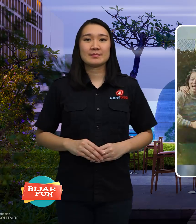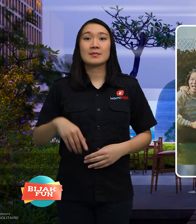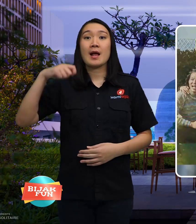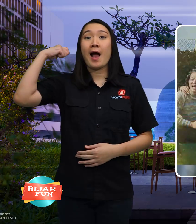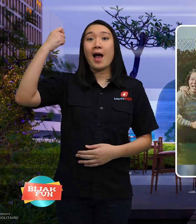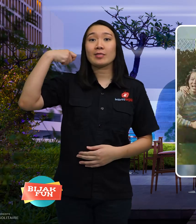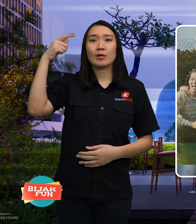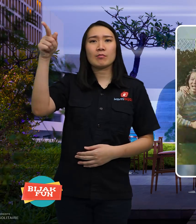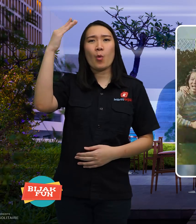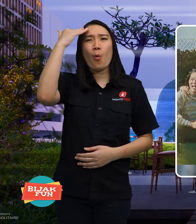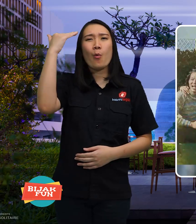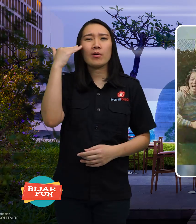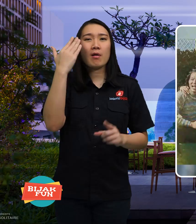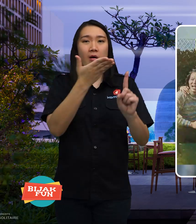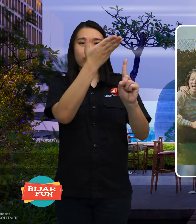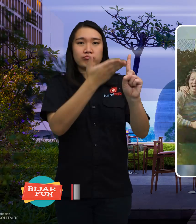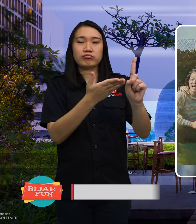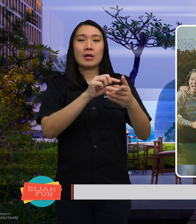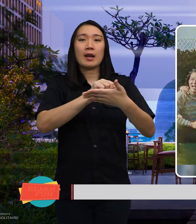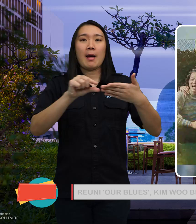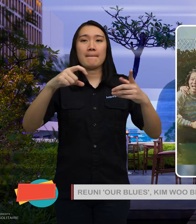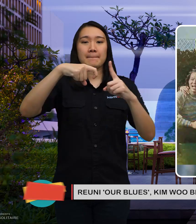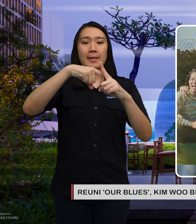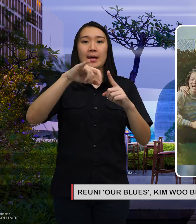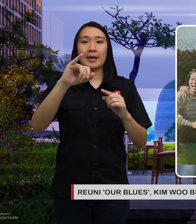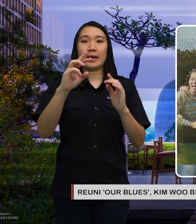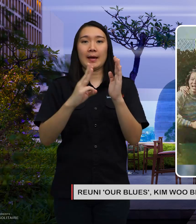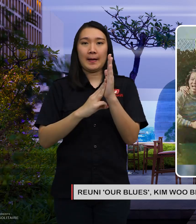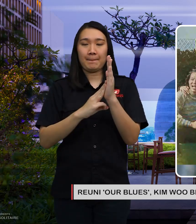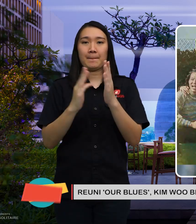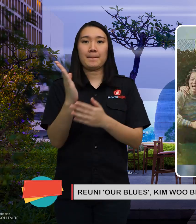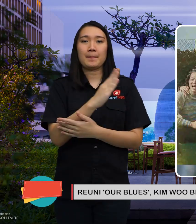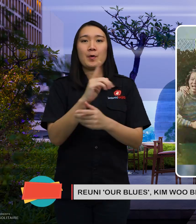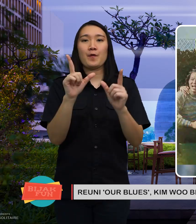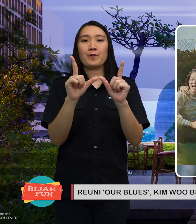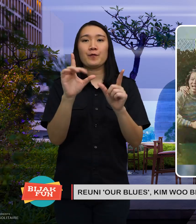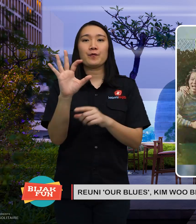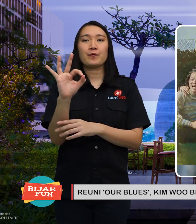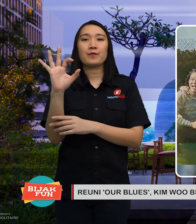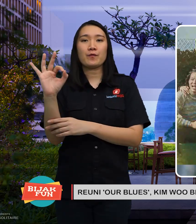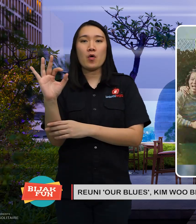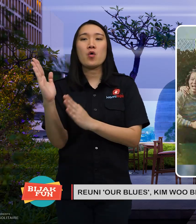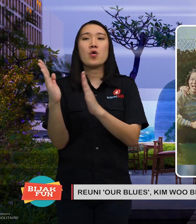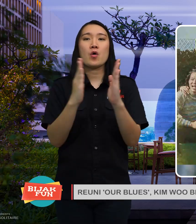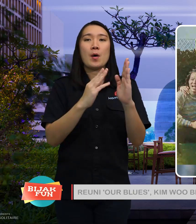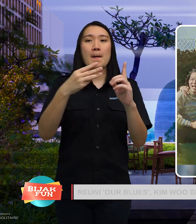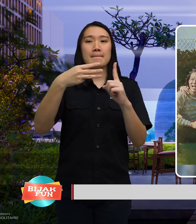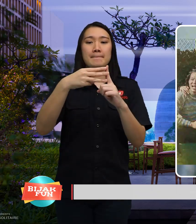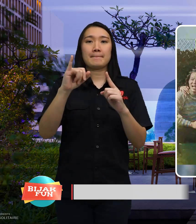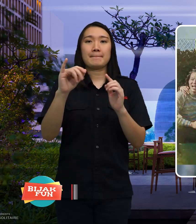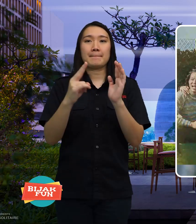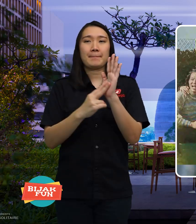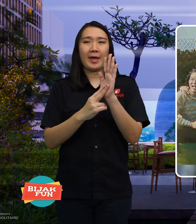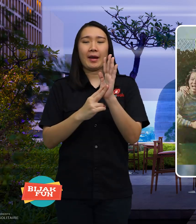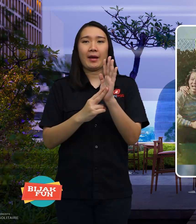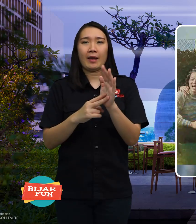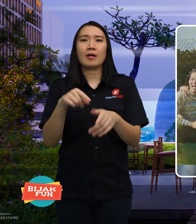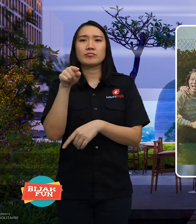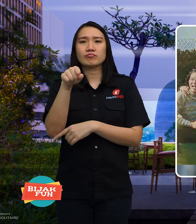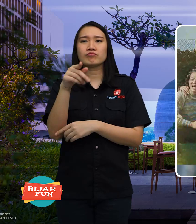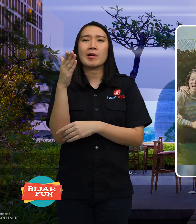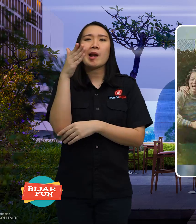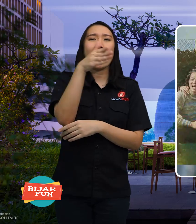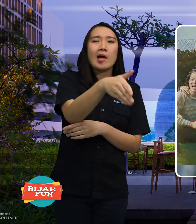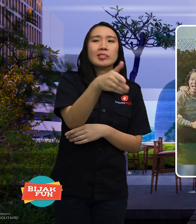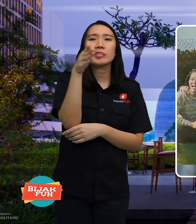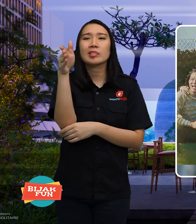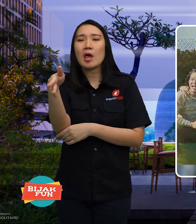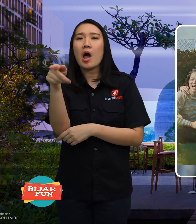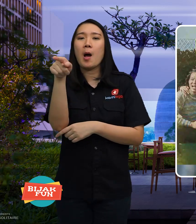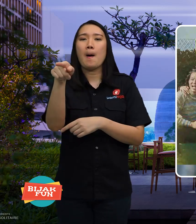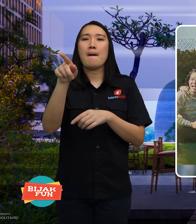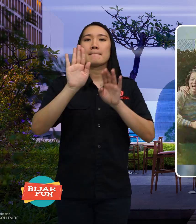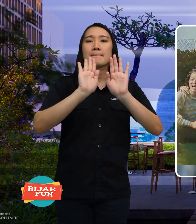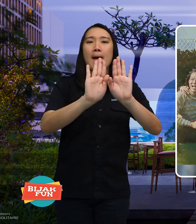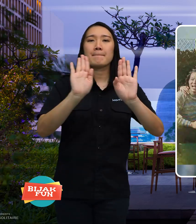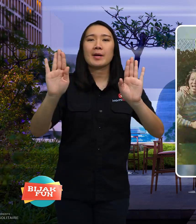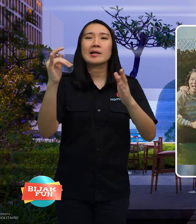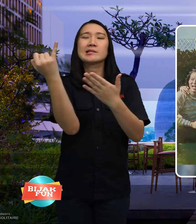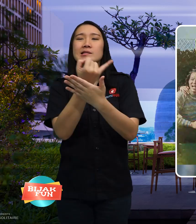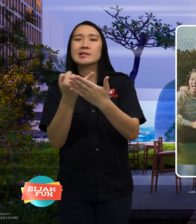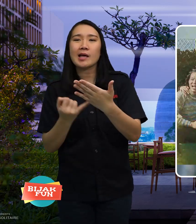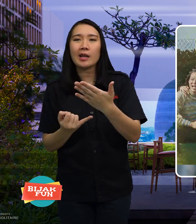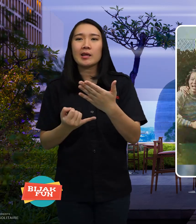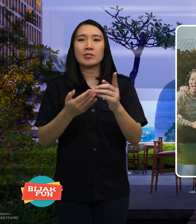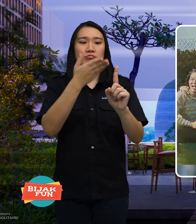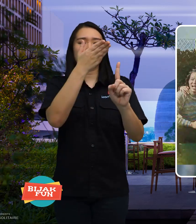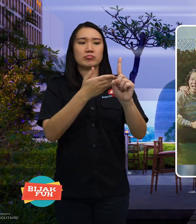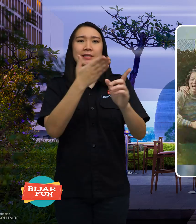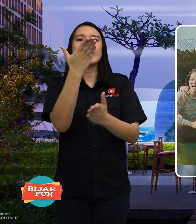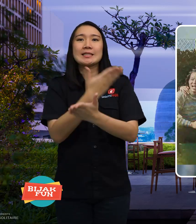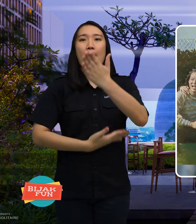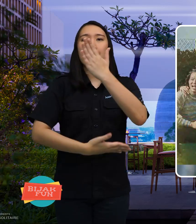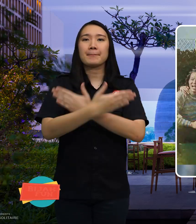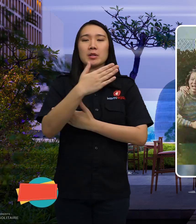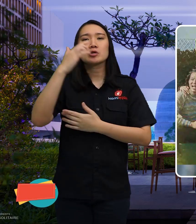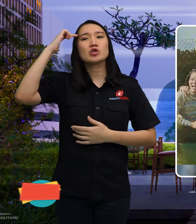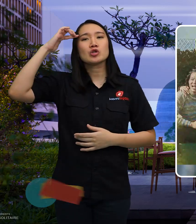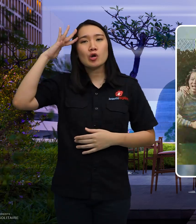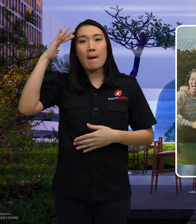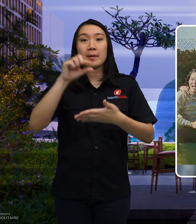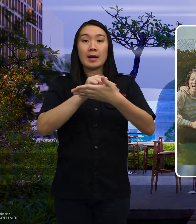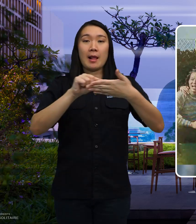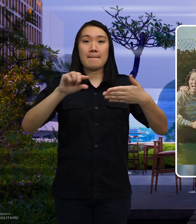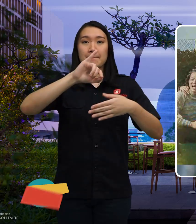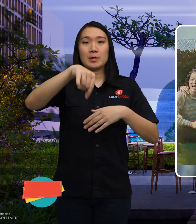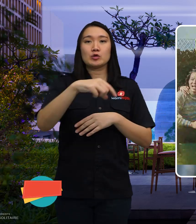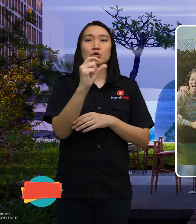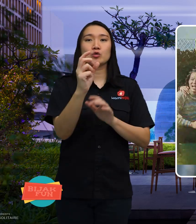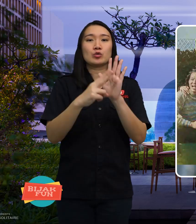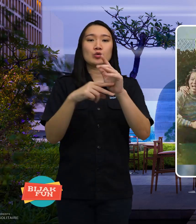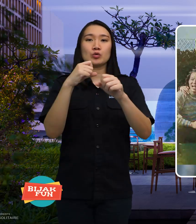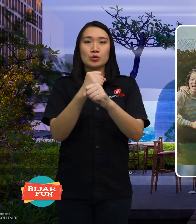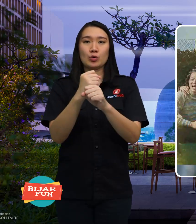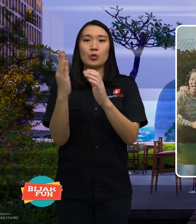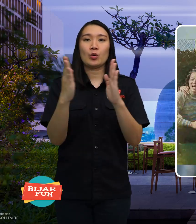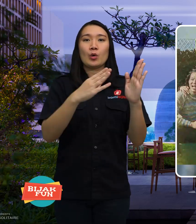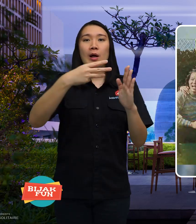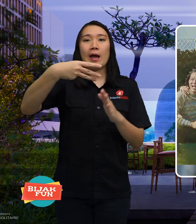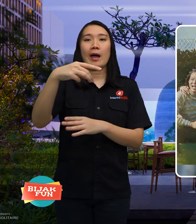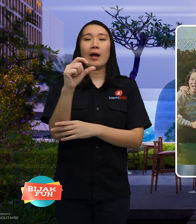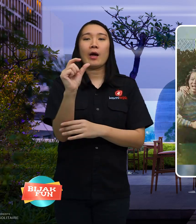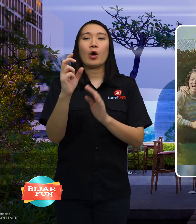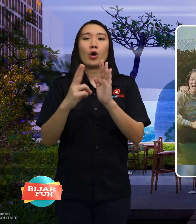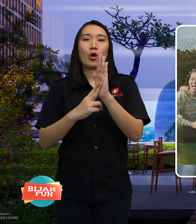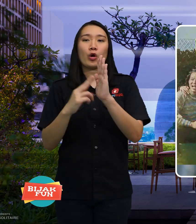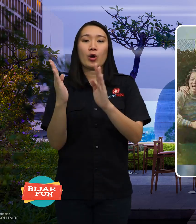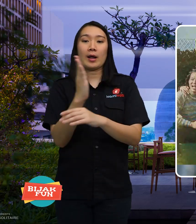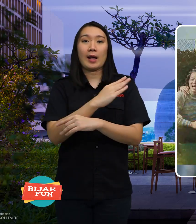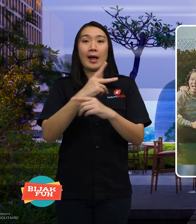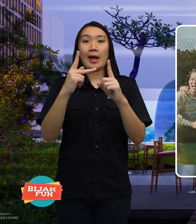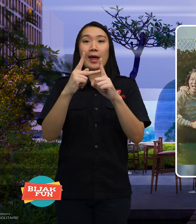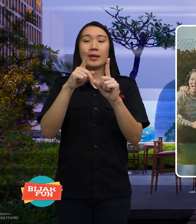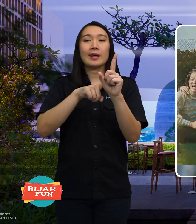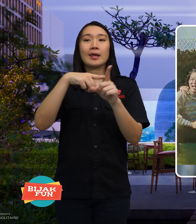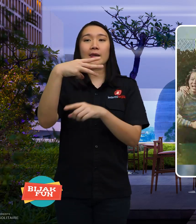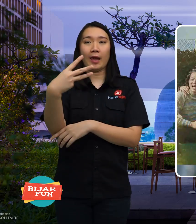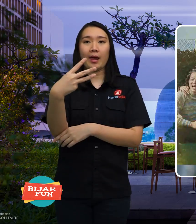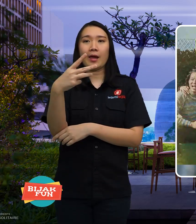Kim Woo Bin, aktor Korea hadir ke pameran seni Disabilitas Down Syndrome, Jung Eun Hye.